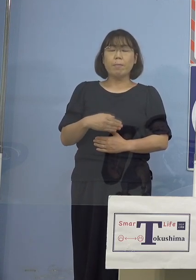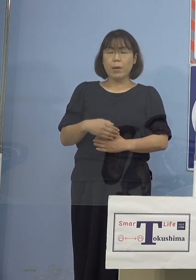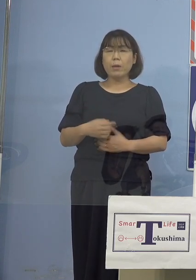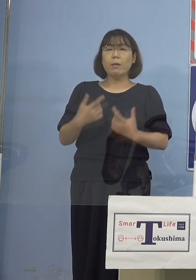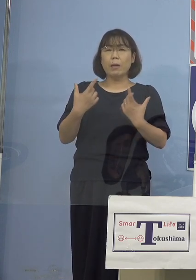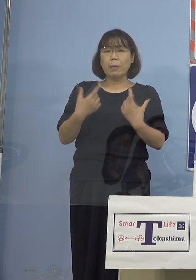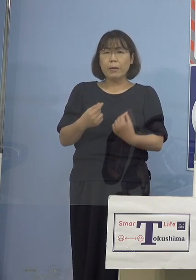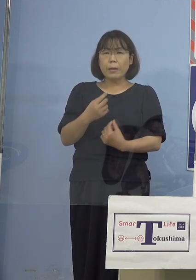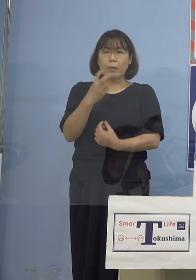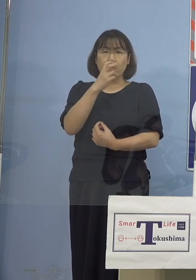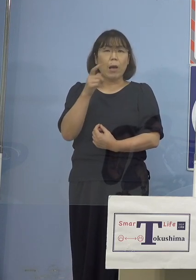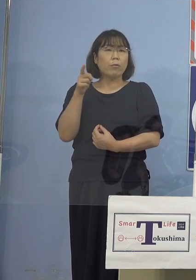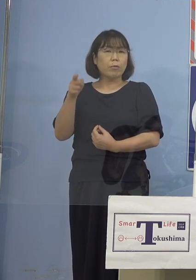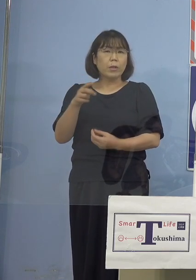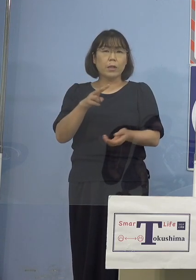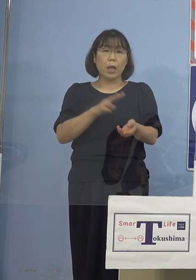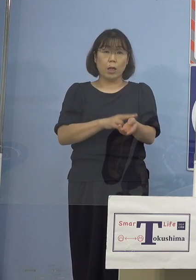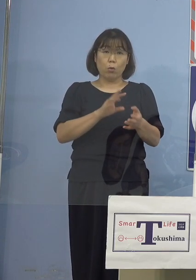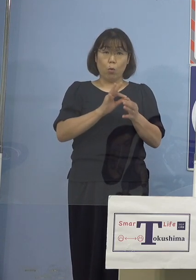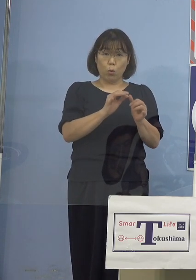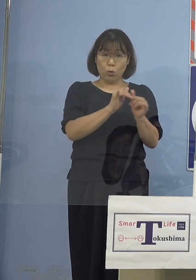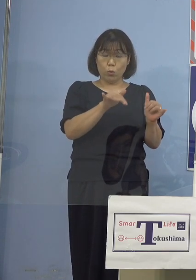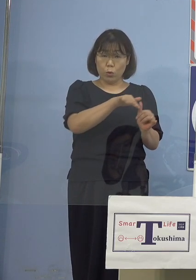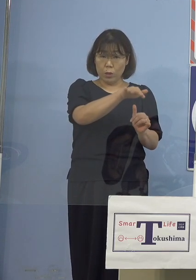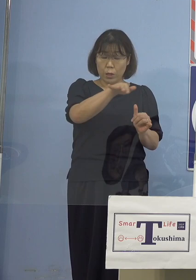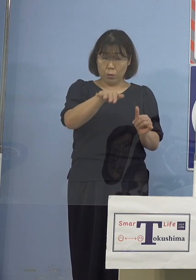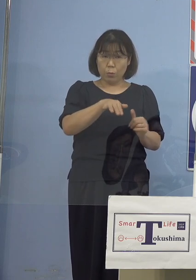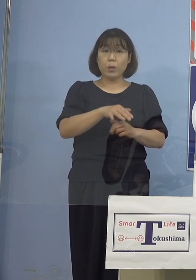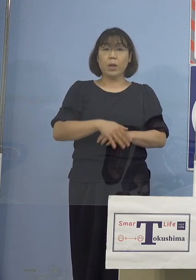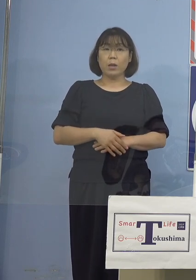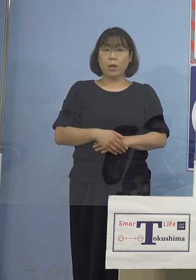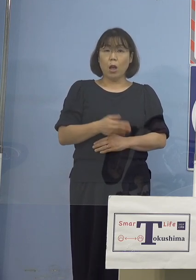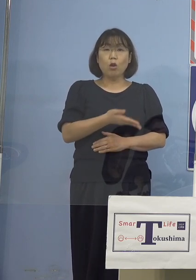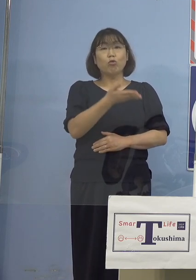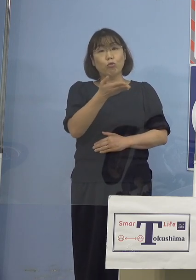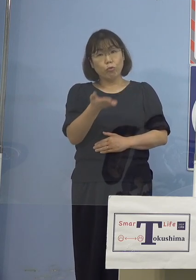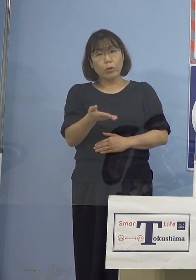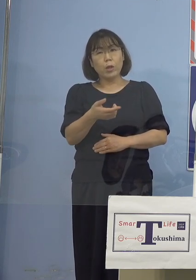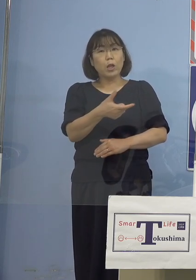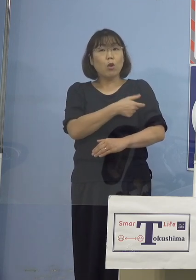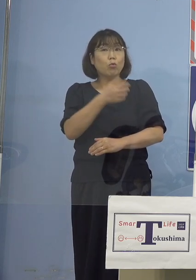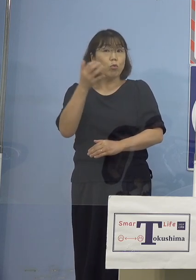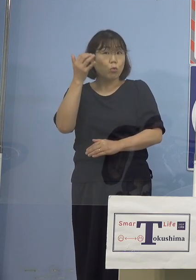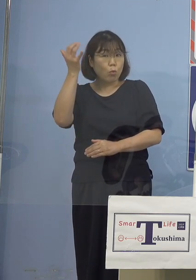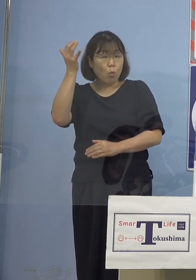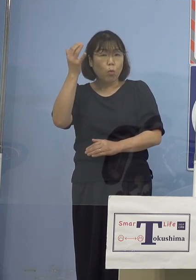医療従事者の皆さん あるいは次に打つであろう高齢者の皆さん方